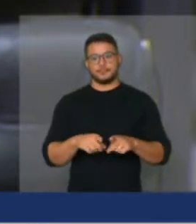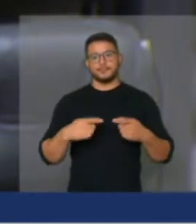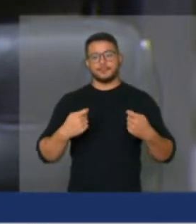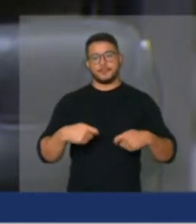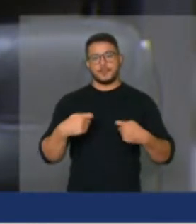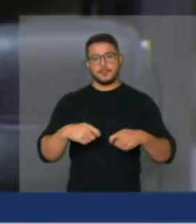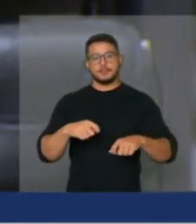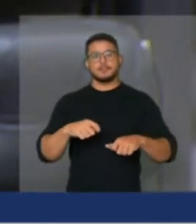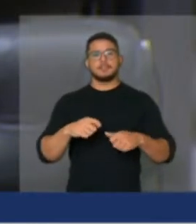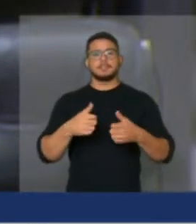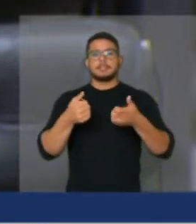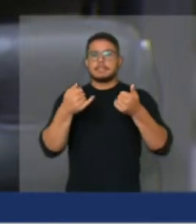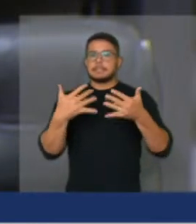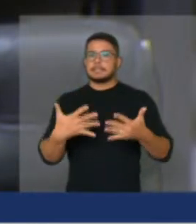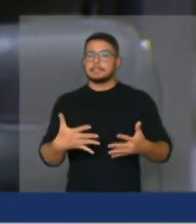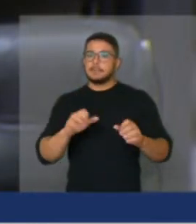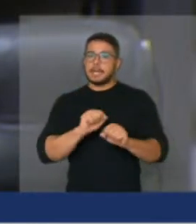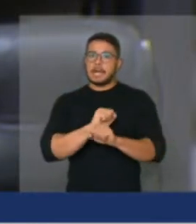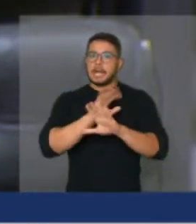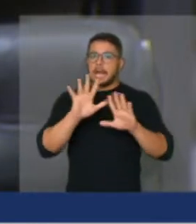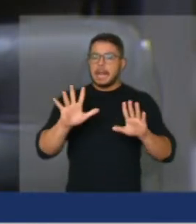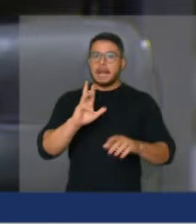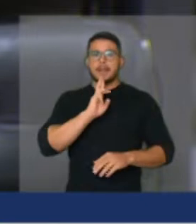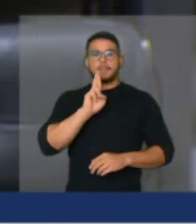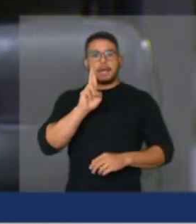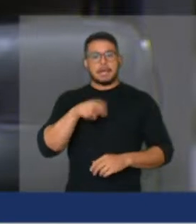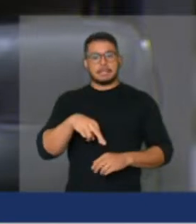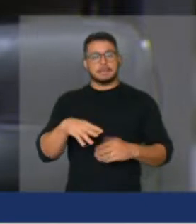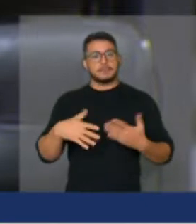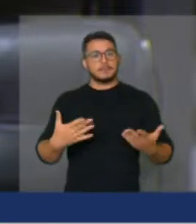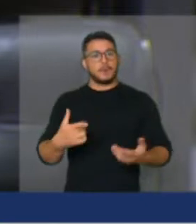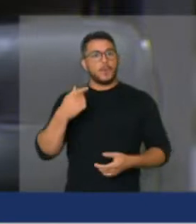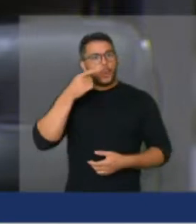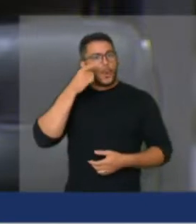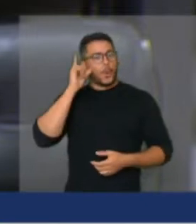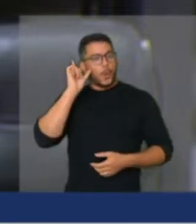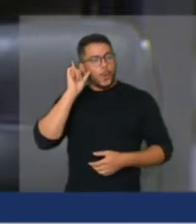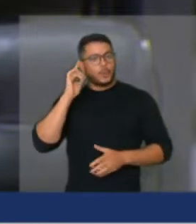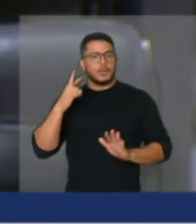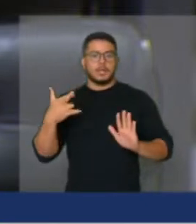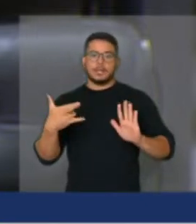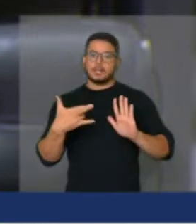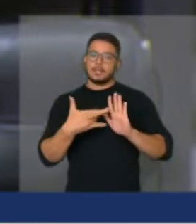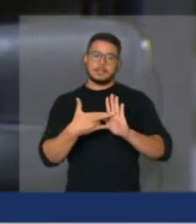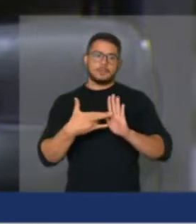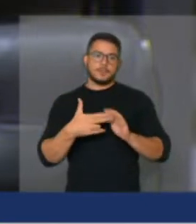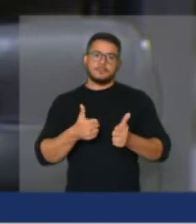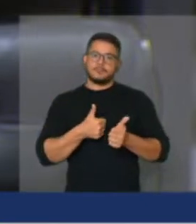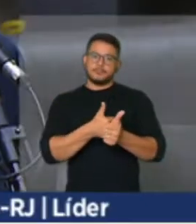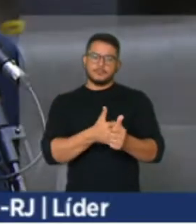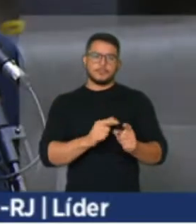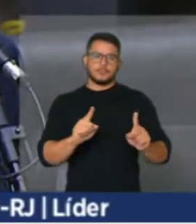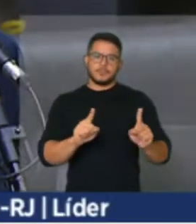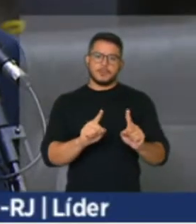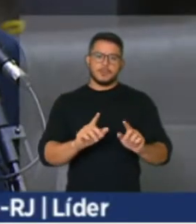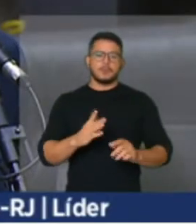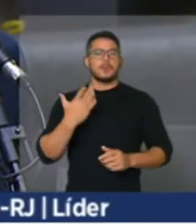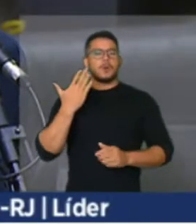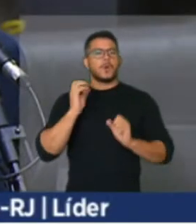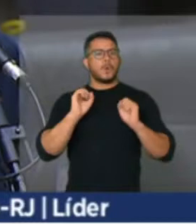CUMPRIDO O REGIMENTO. NÃO CABE MAIS QUESTÃO DE ORDEM, NÃO CABE MAIS... VOLTAR ATRÁ S. MAS QUERIA FAZER ESSE REGISTRO AQUI PARA QUE ISSO NÃO ACONTEÇA EM OUTRAS